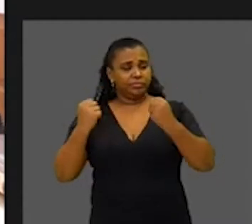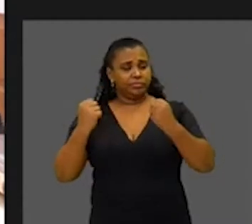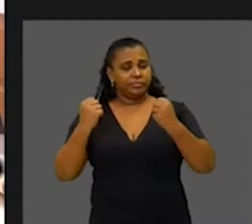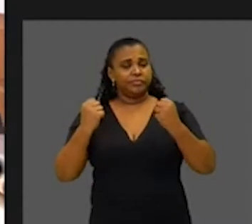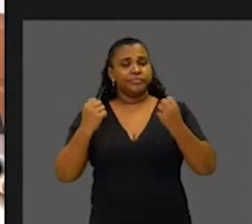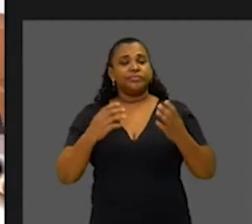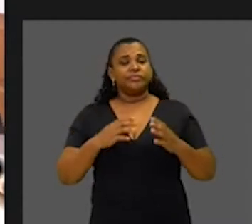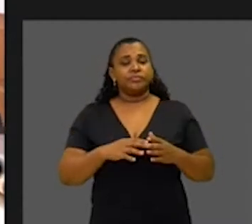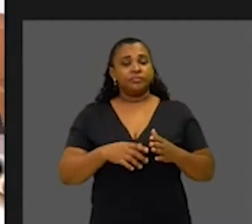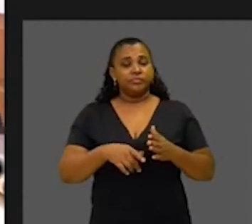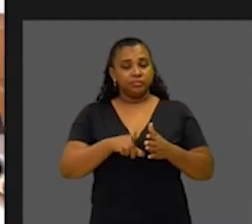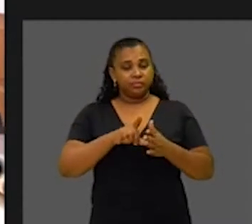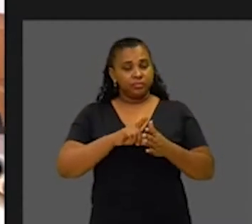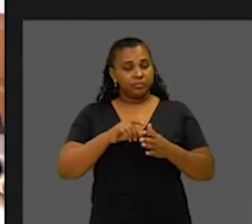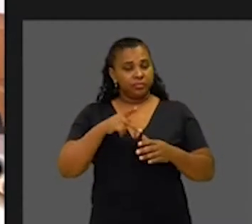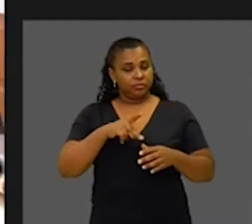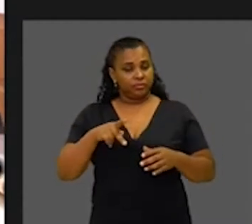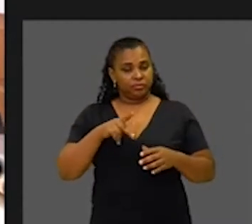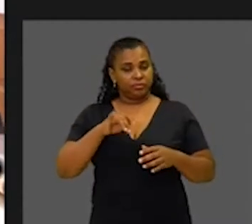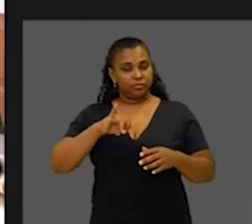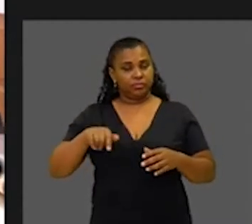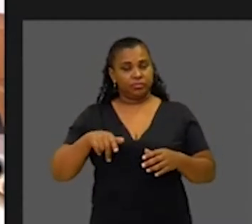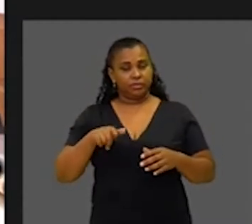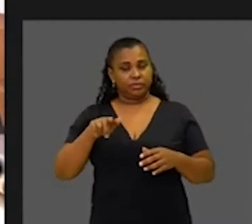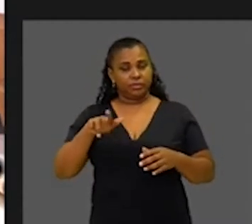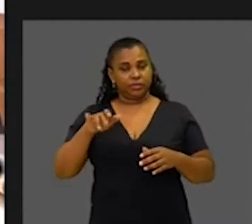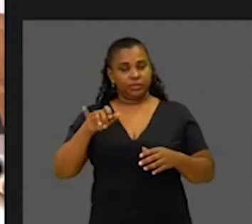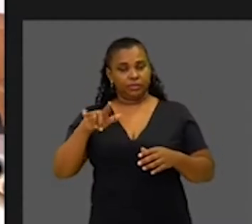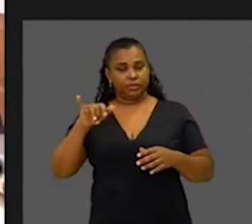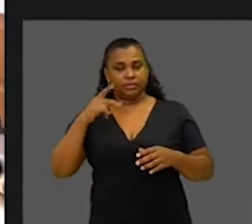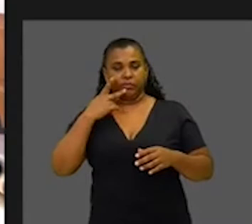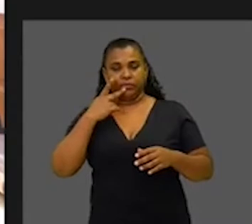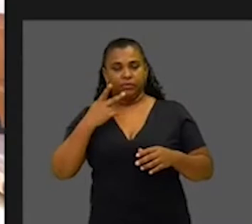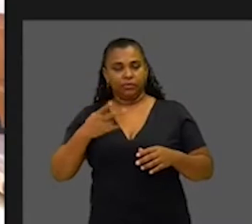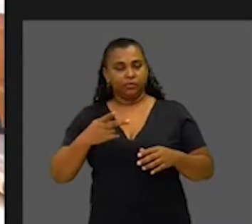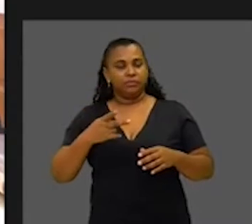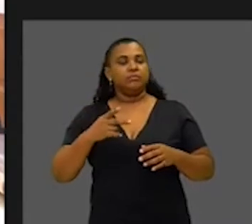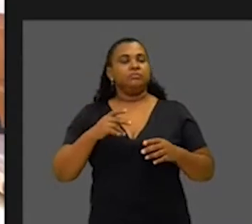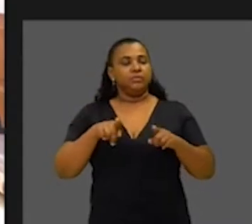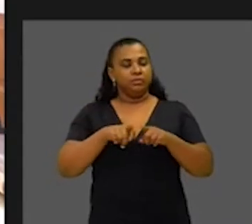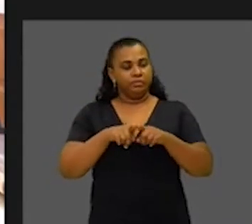pessoa Jaqueline passou em alguma medida Por Esse aspecto professora Bárbara professora Naira também